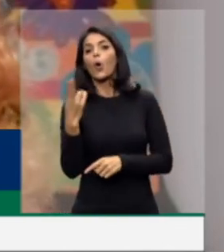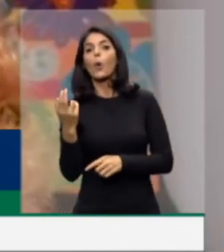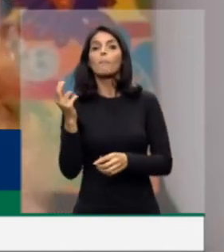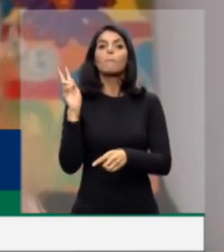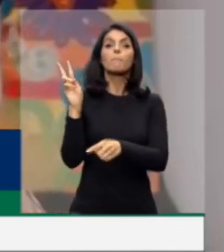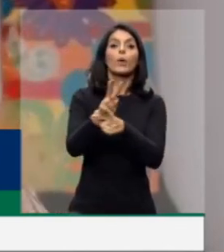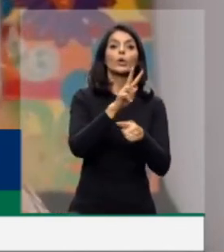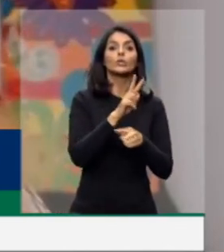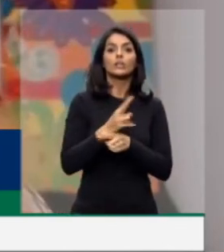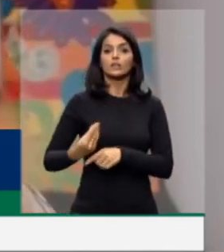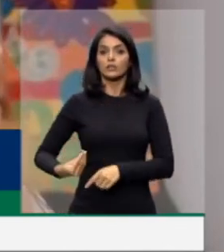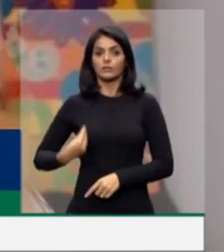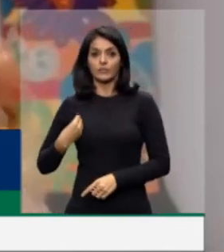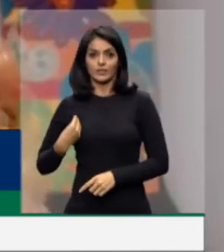PESSOAS DESSA FORMA É MERCÊ